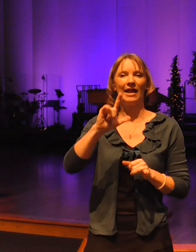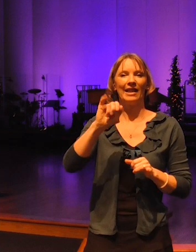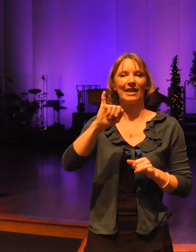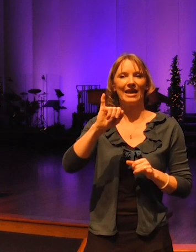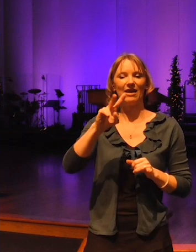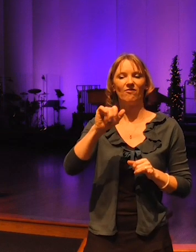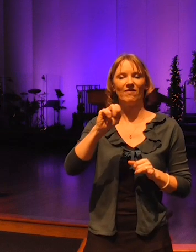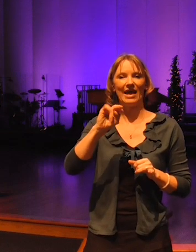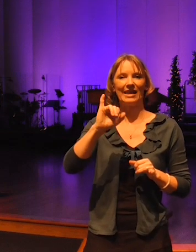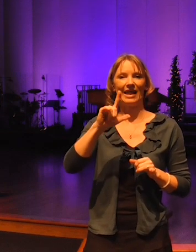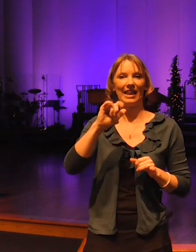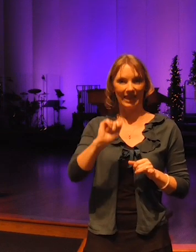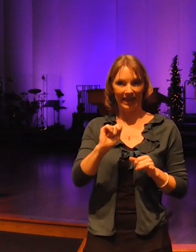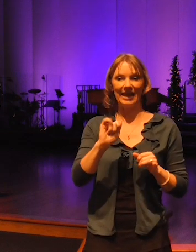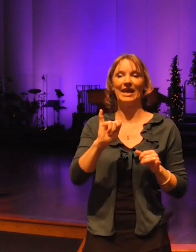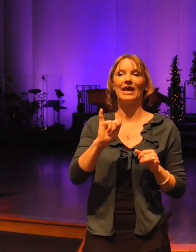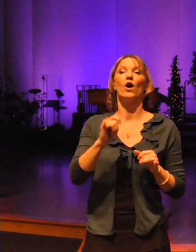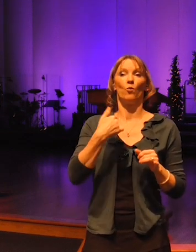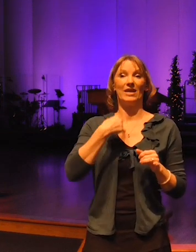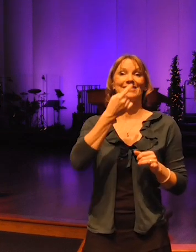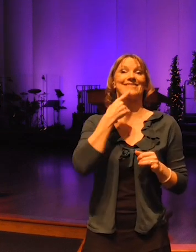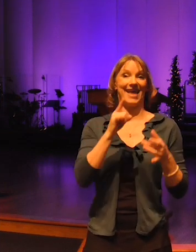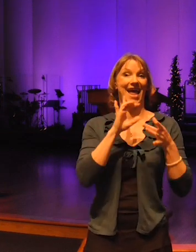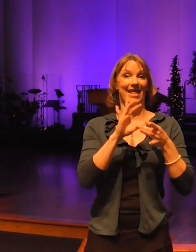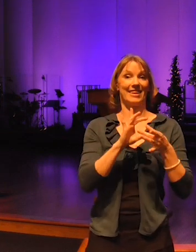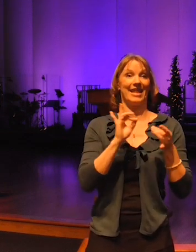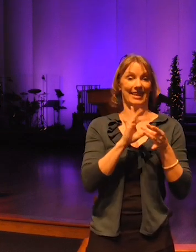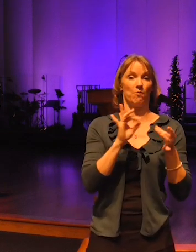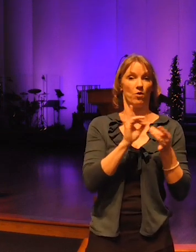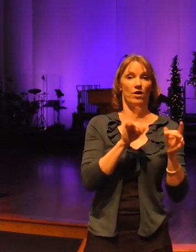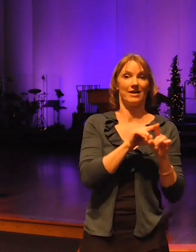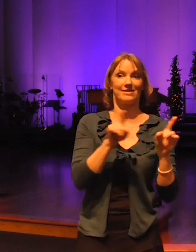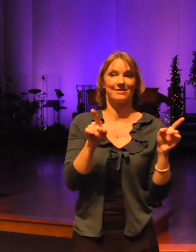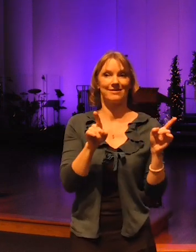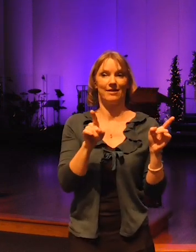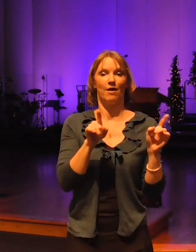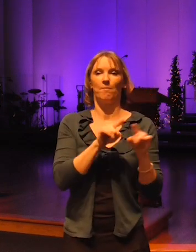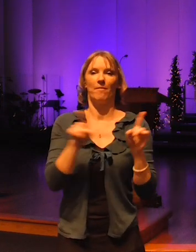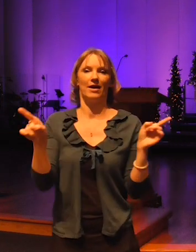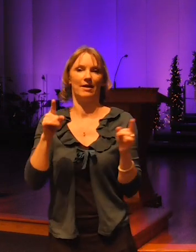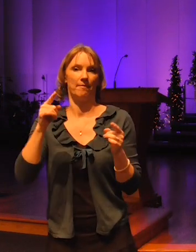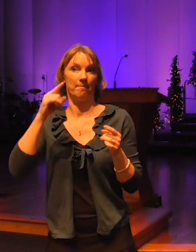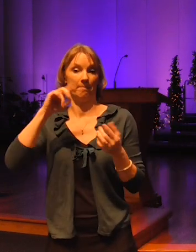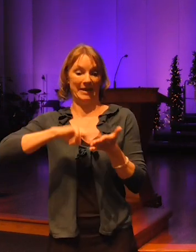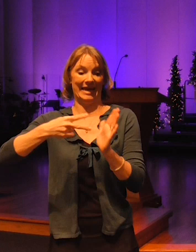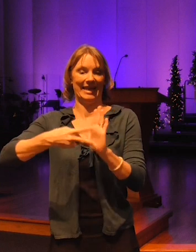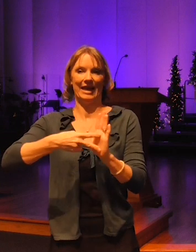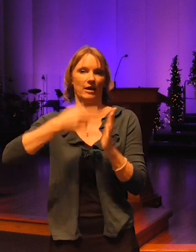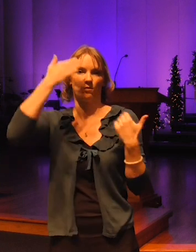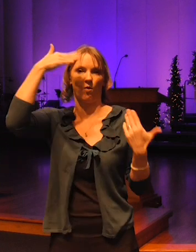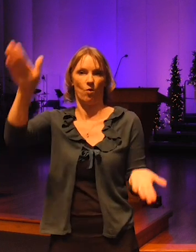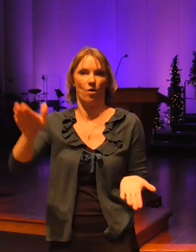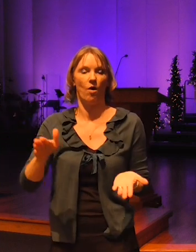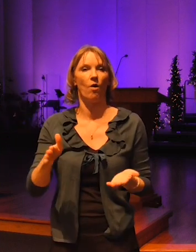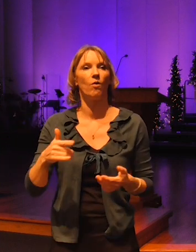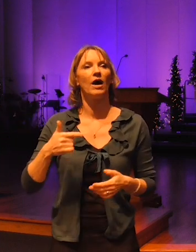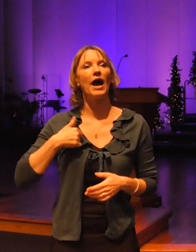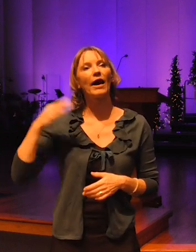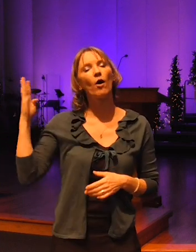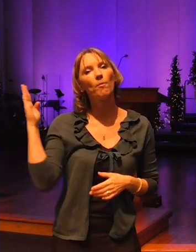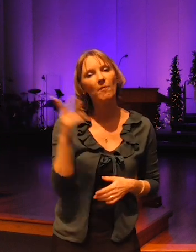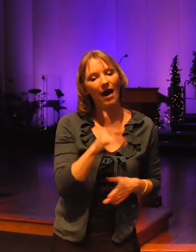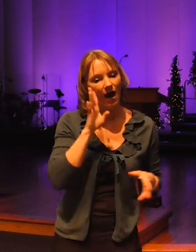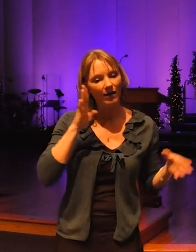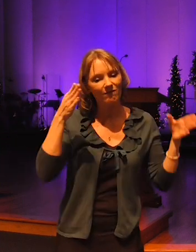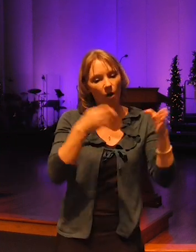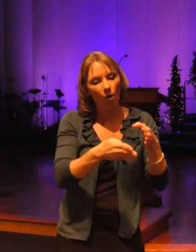significan las palabras, pero vuelvo a esa hermosa oración, no puedes detener la música, puedes retrasarla un poco,